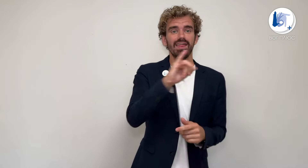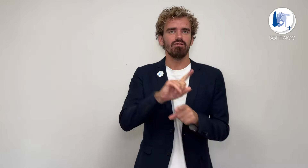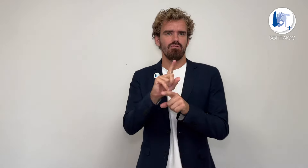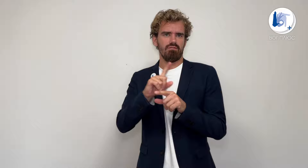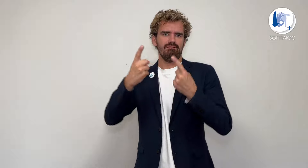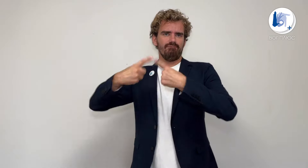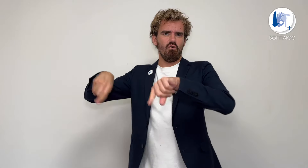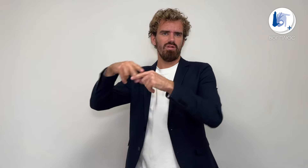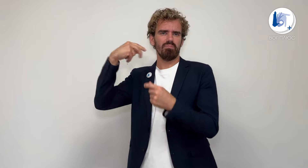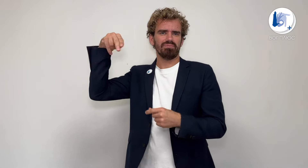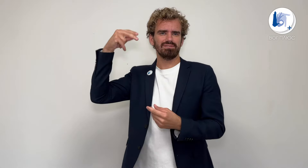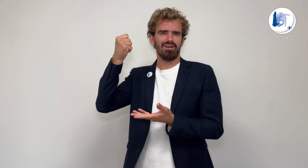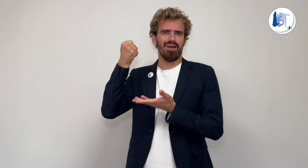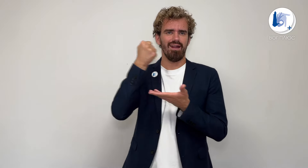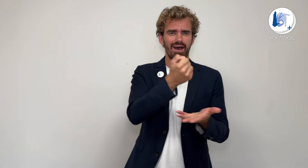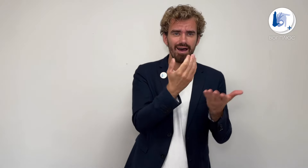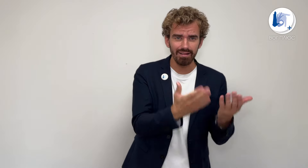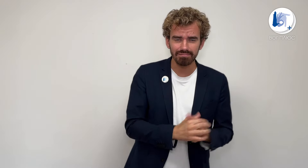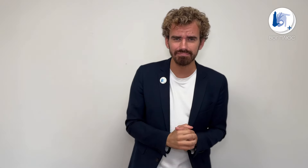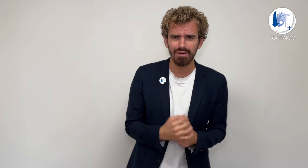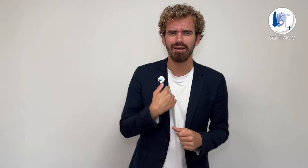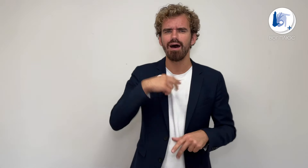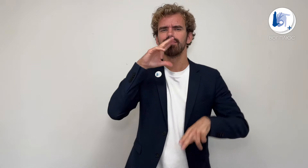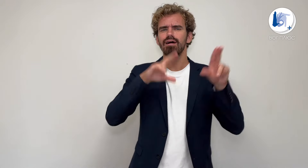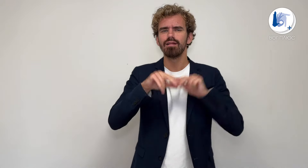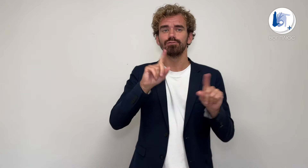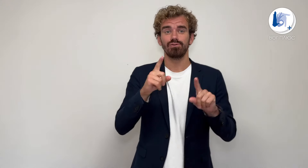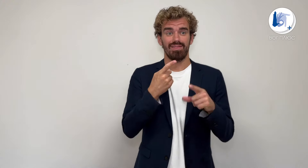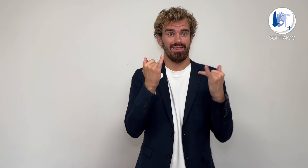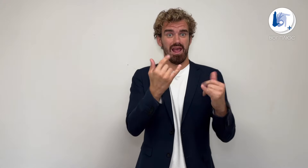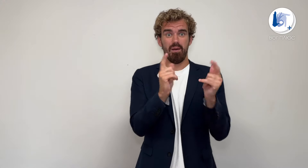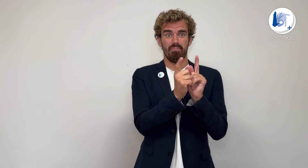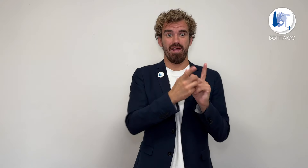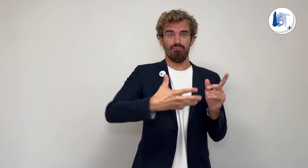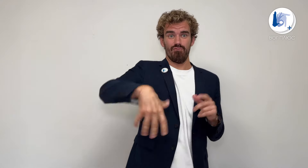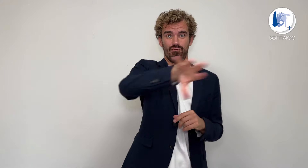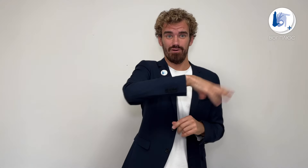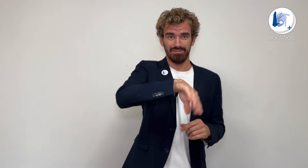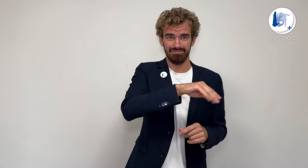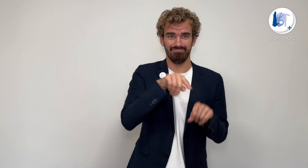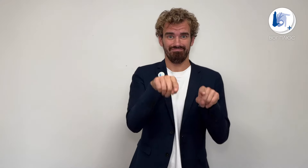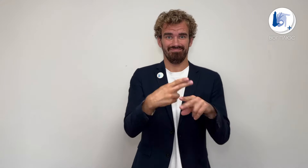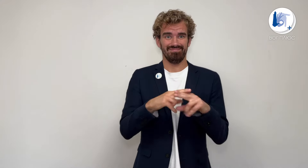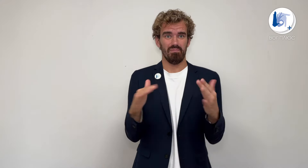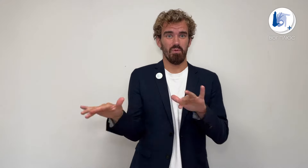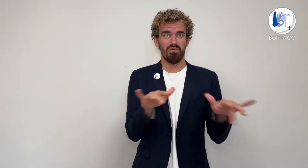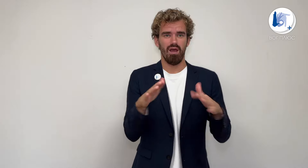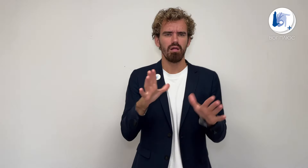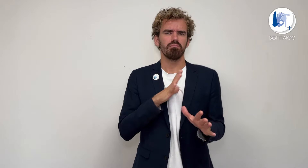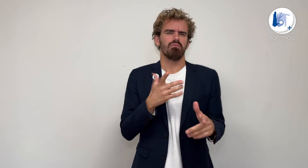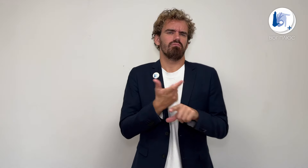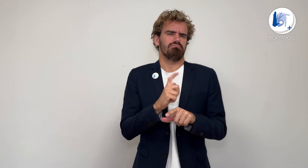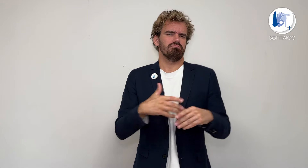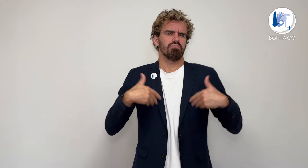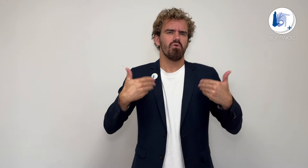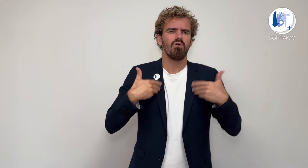Фонда президентских грантов. Я надеюсь, что для переводчиков данное мероприятие было полезно и